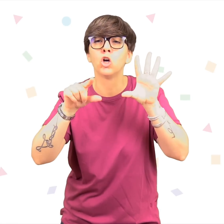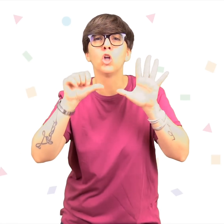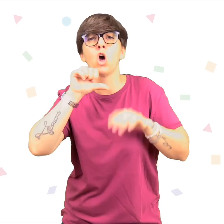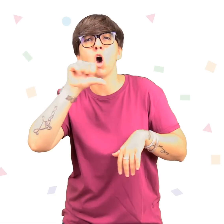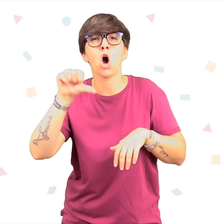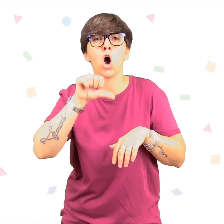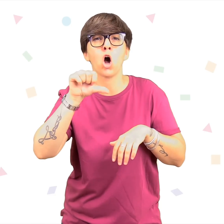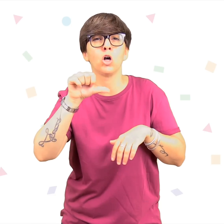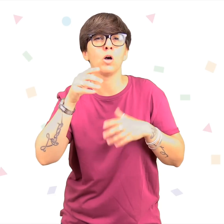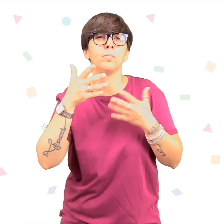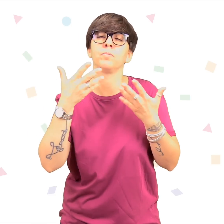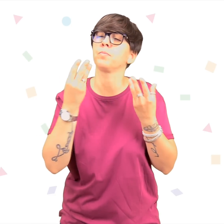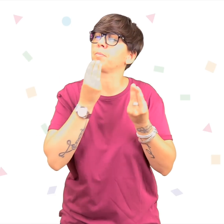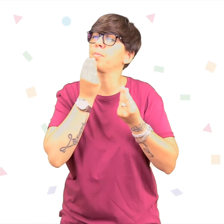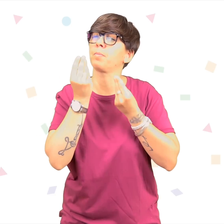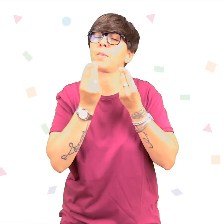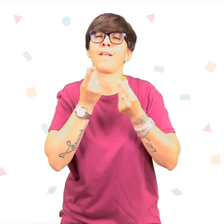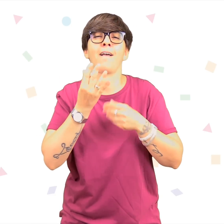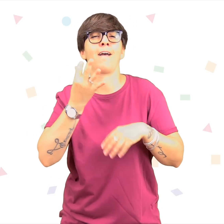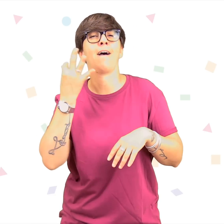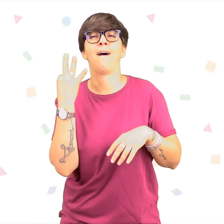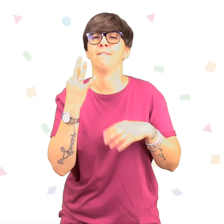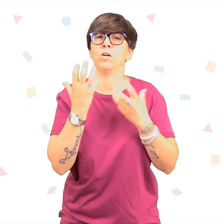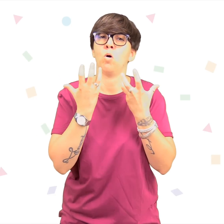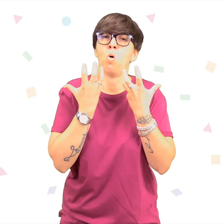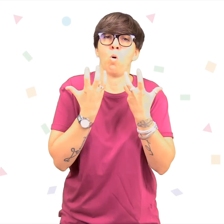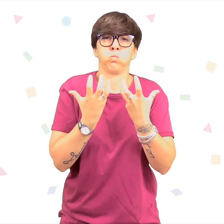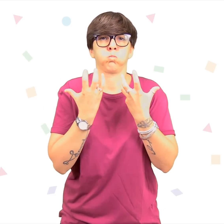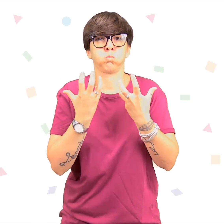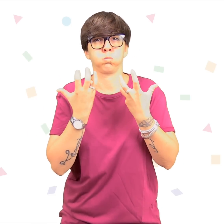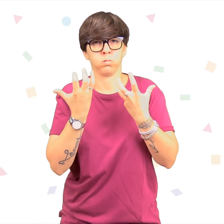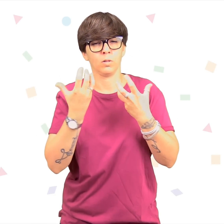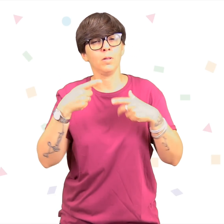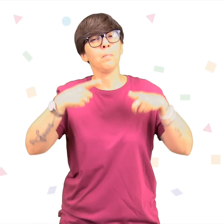L’olio extravergine d’oliva prodotto a Presicce ha un gusto intenso, armonioso e fruttato